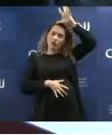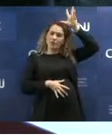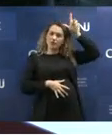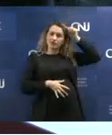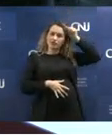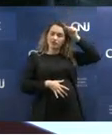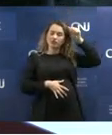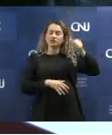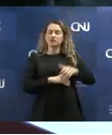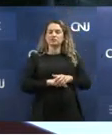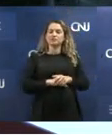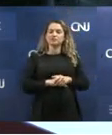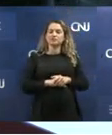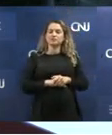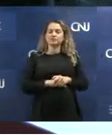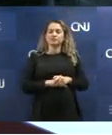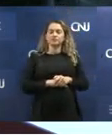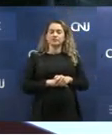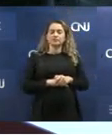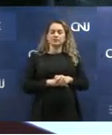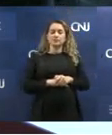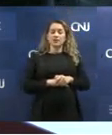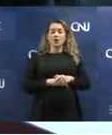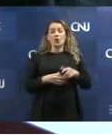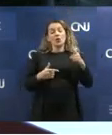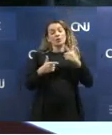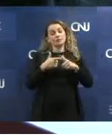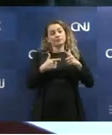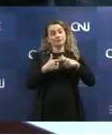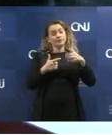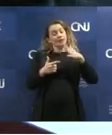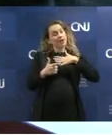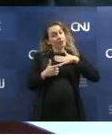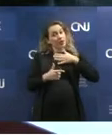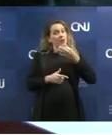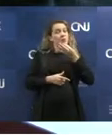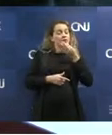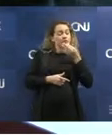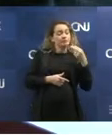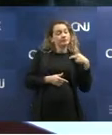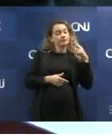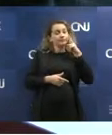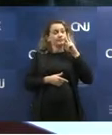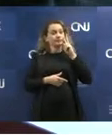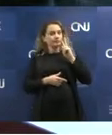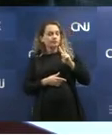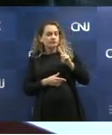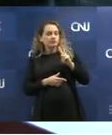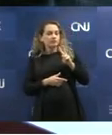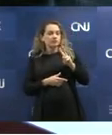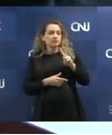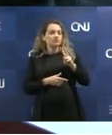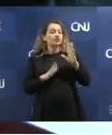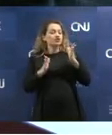Enfim, a situação aqui, no meu entender, ela. Ela justifica a instauração